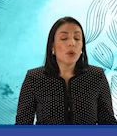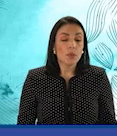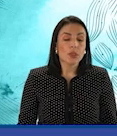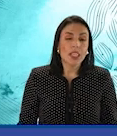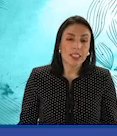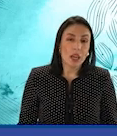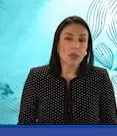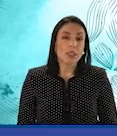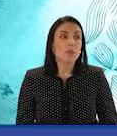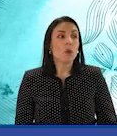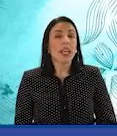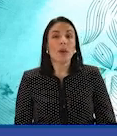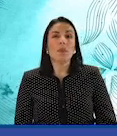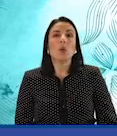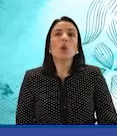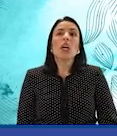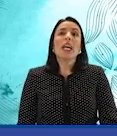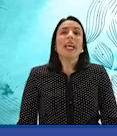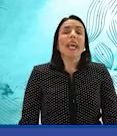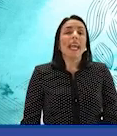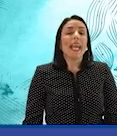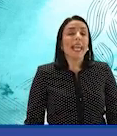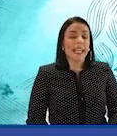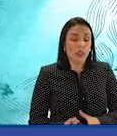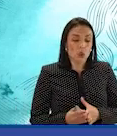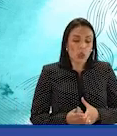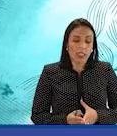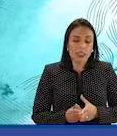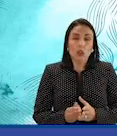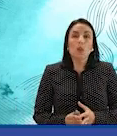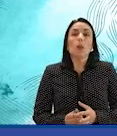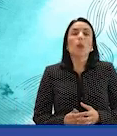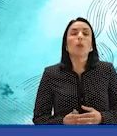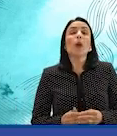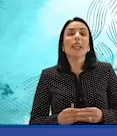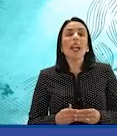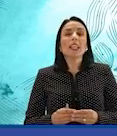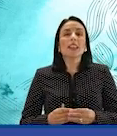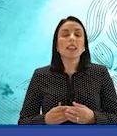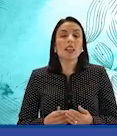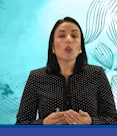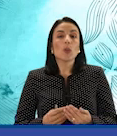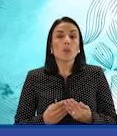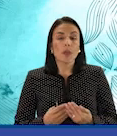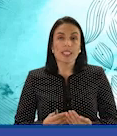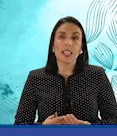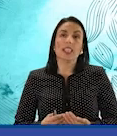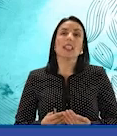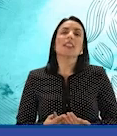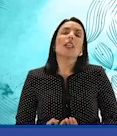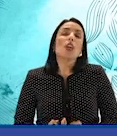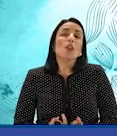podemos dar trámite, por ejemplo, y ustedes como jerarca, tenerlo presente